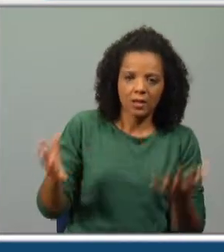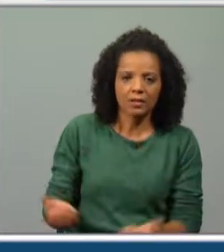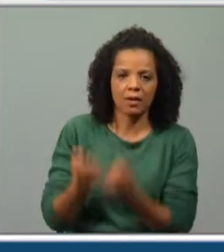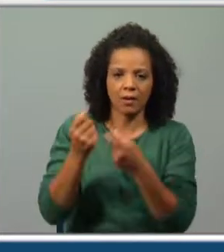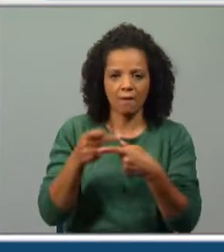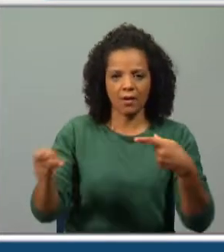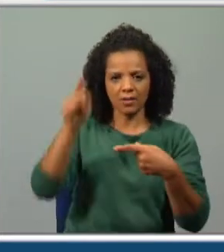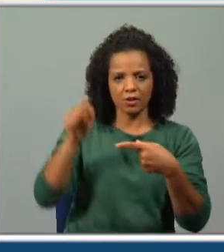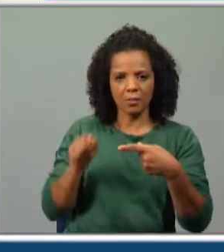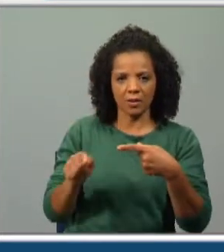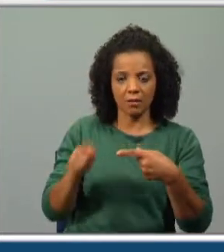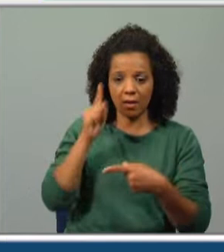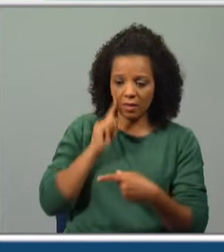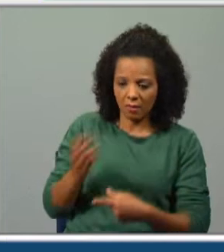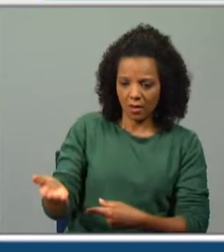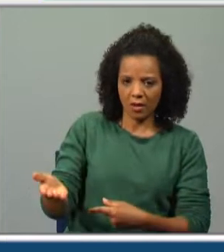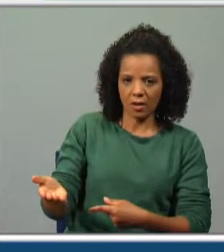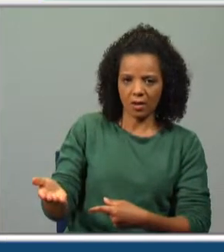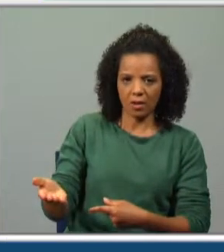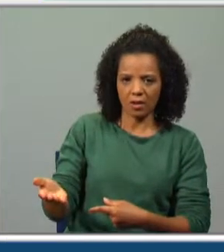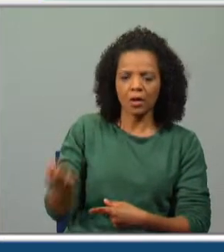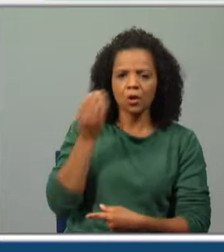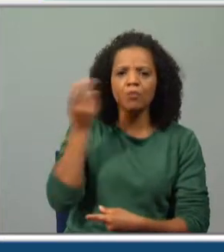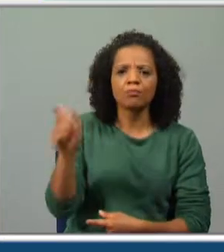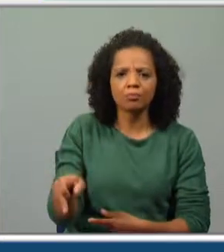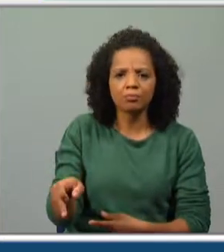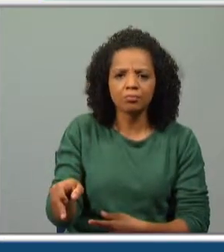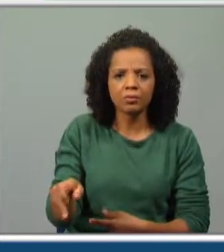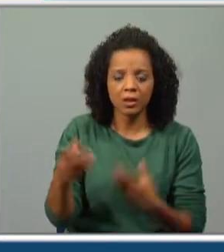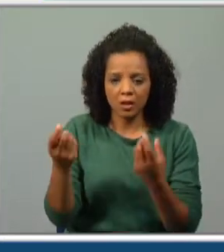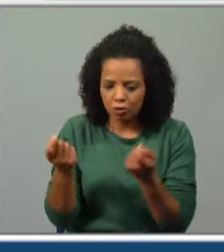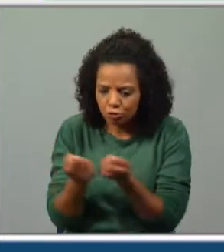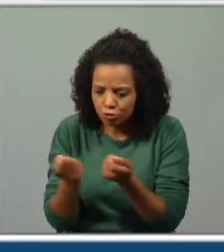frases exclamativa lá estava ela e como é aquela surge surge do berço de marfim 感嘆句她在那里以及如何是從象牙搖籃中升起的那個